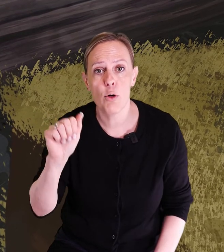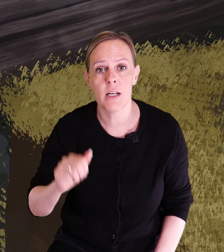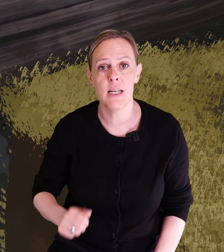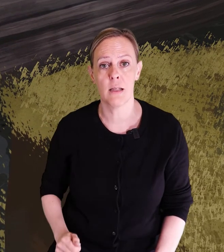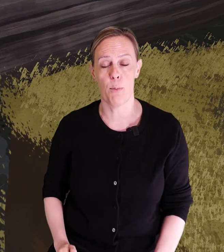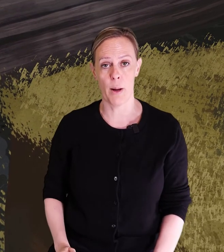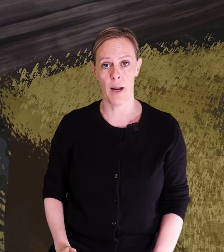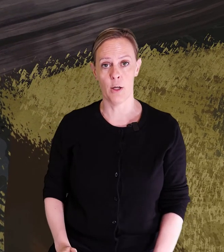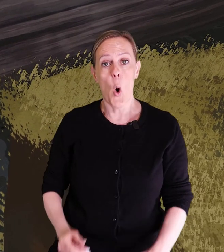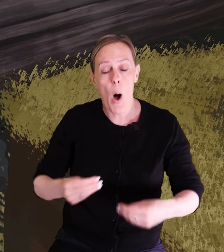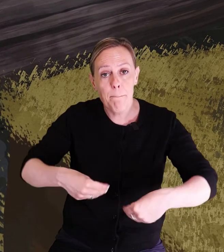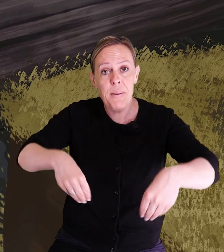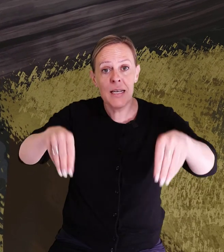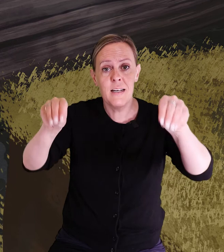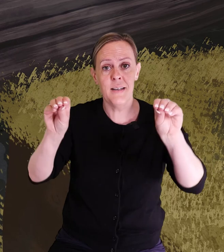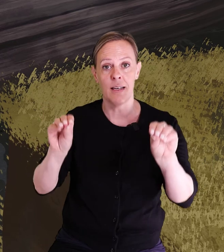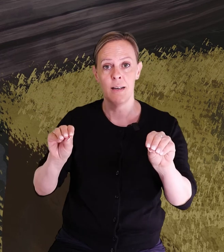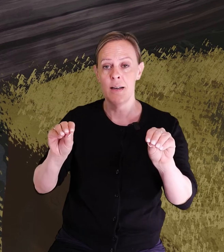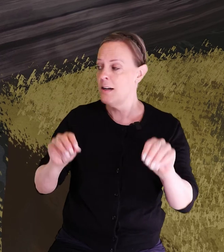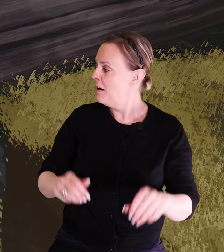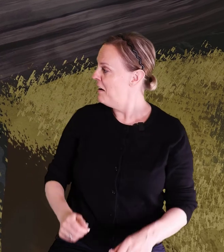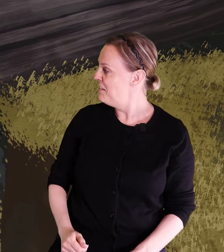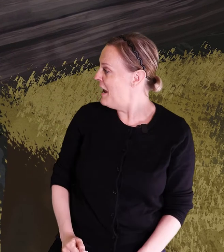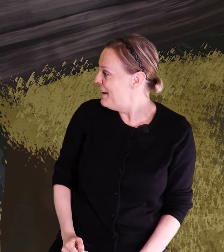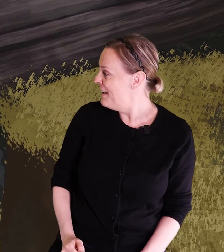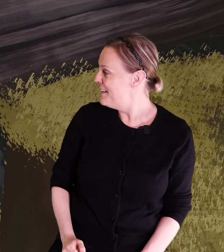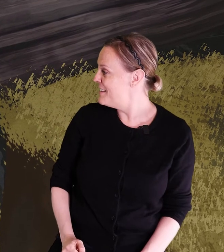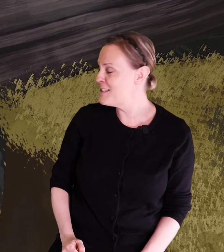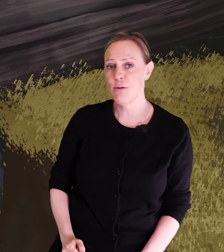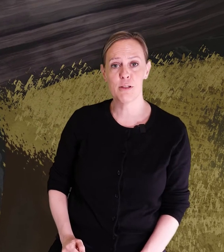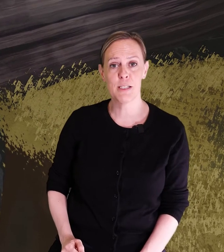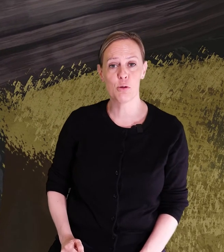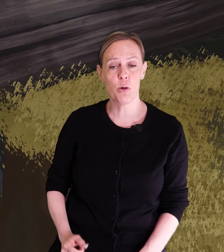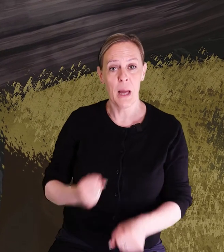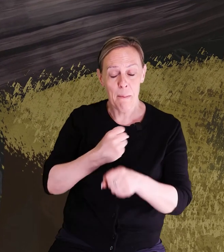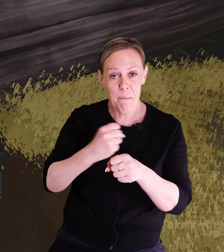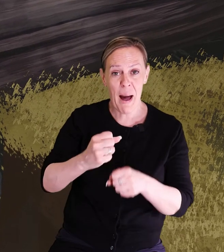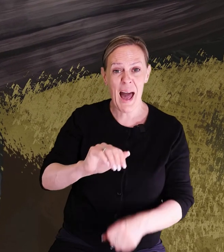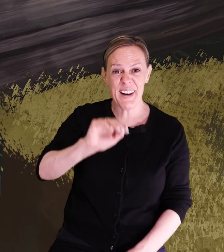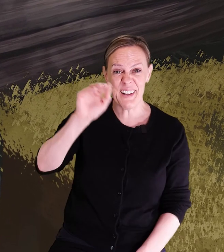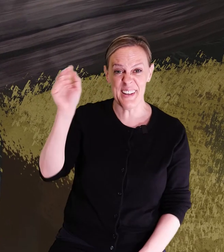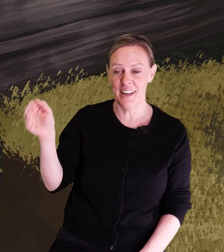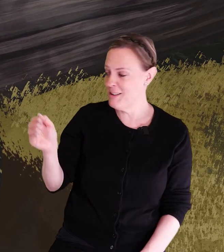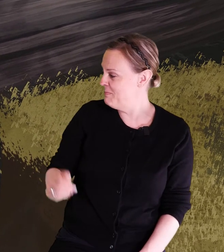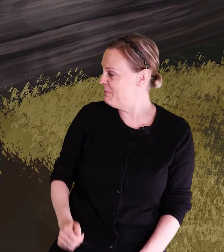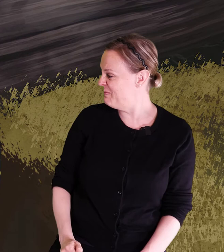brukar sitta på ibland och ha picknick den ser ut som ett stort berg